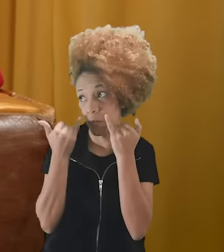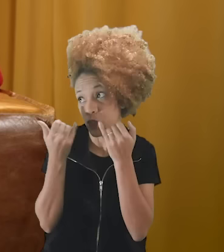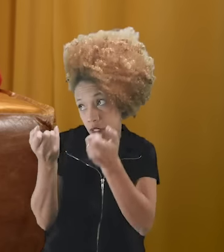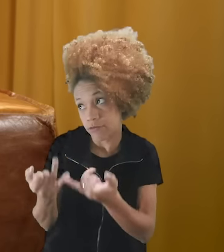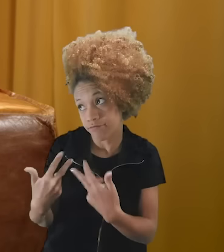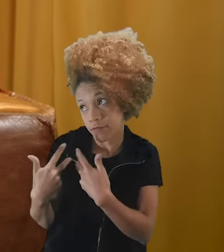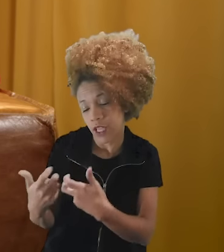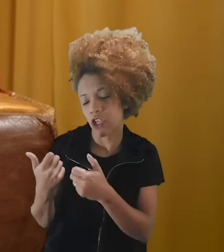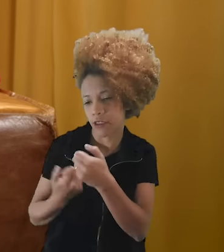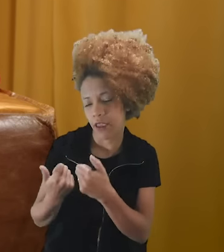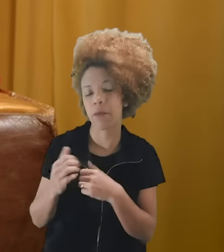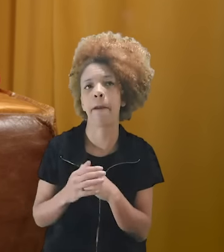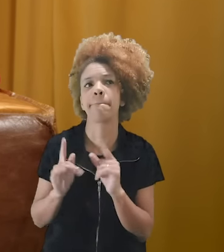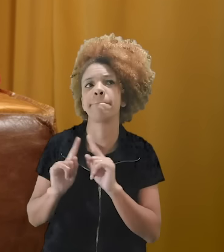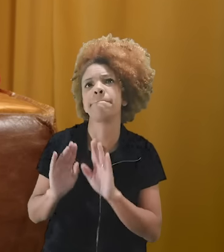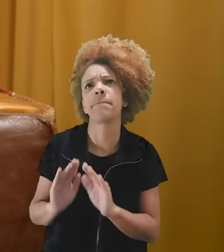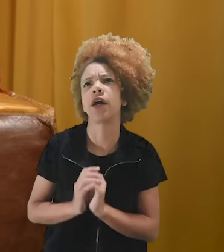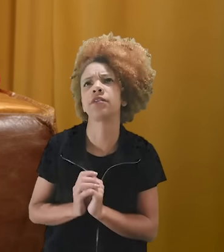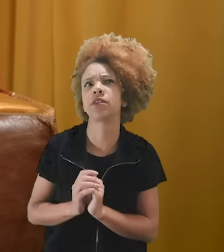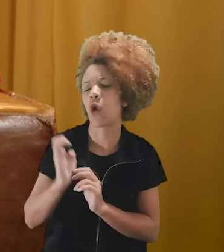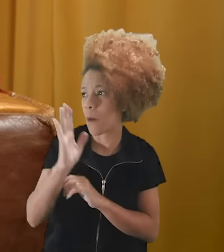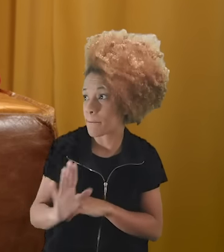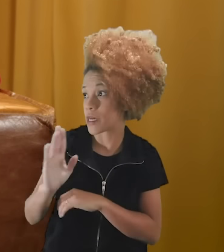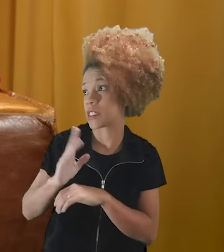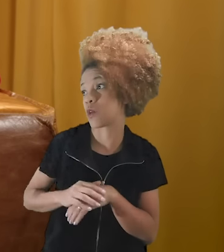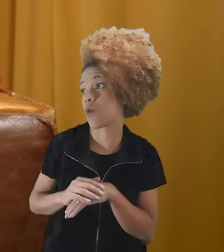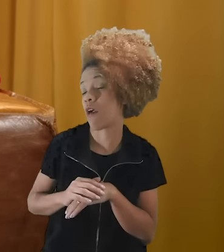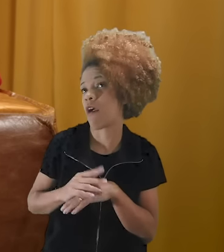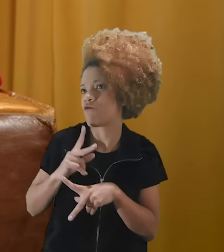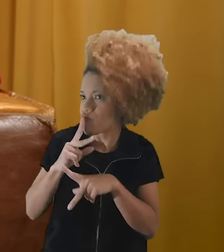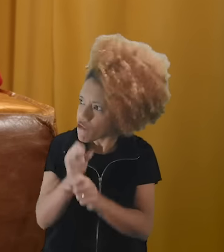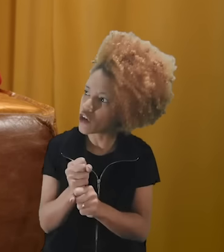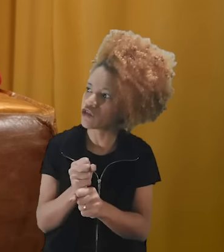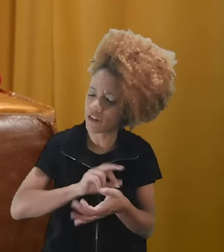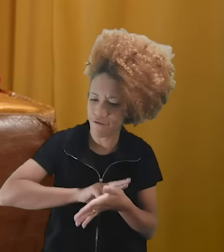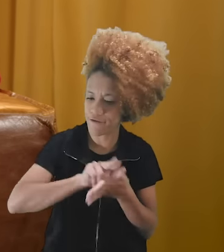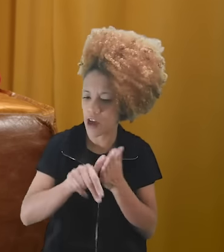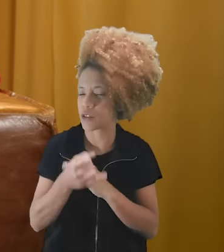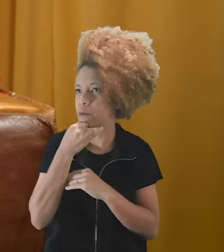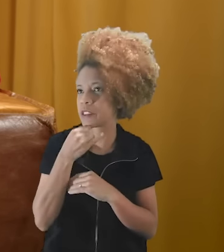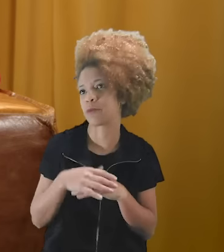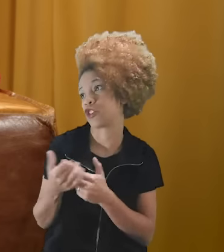V você vem captar a Ed games e o Brasil ele virou Potência em muitos aspectos né em questão de Ed